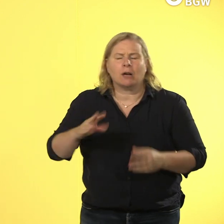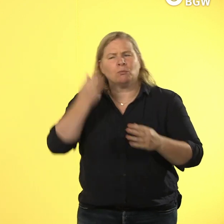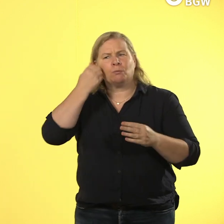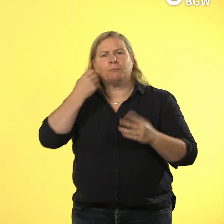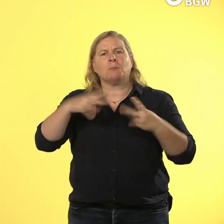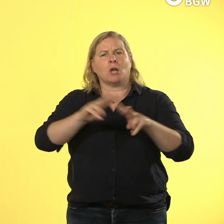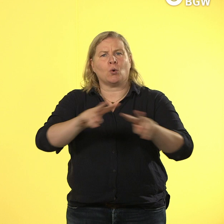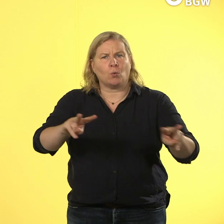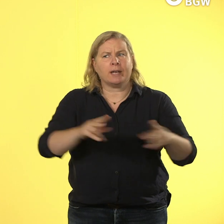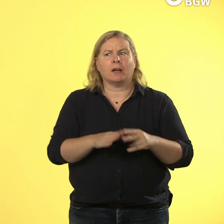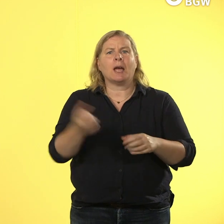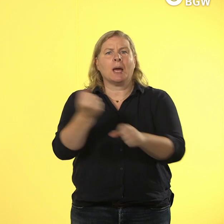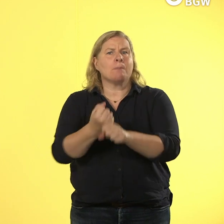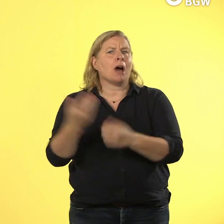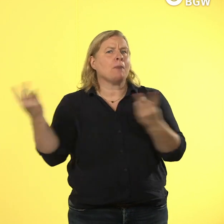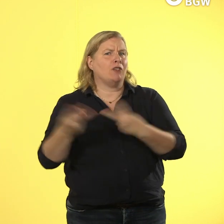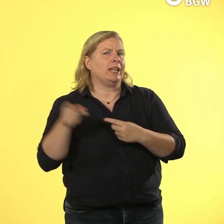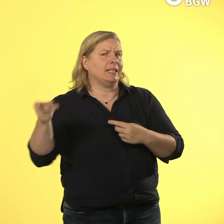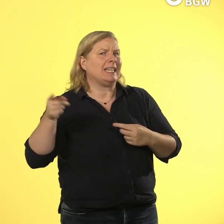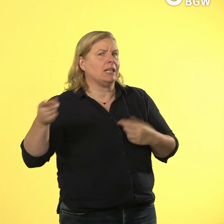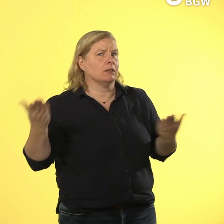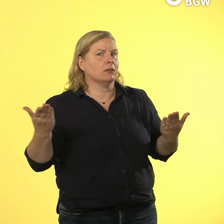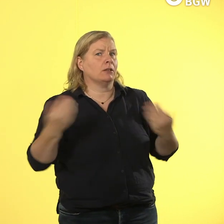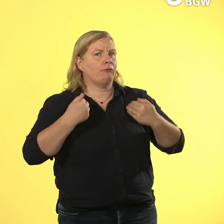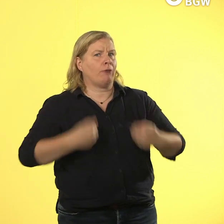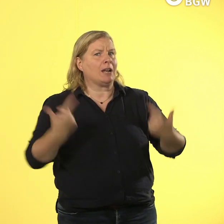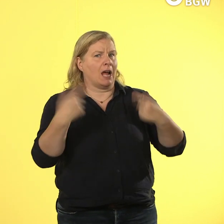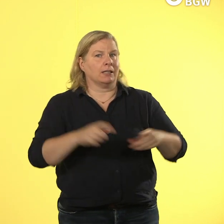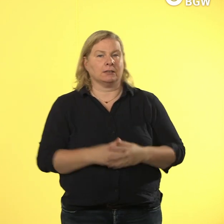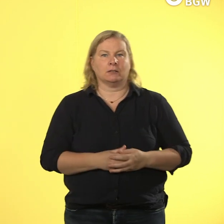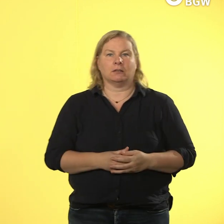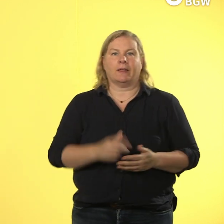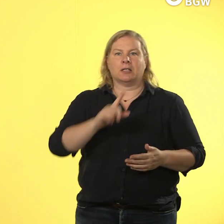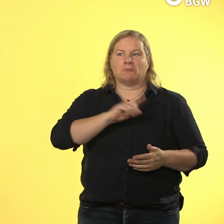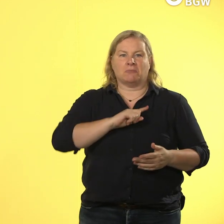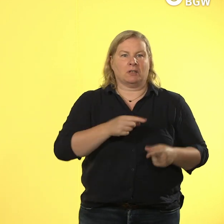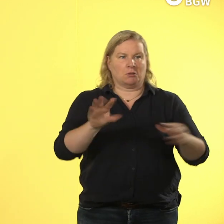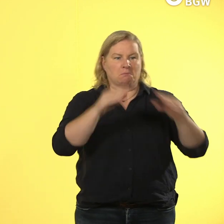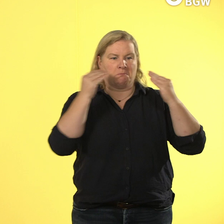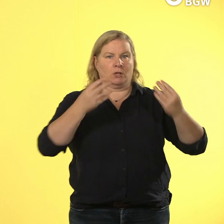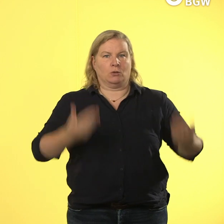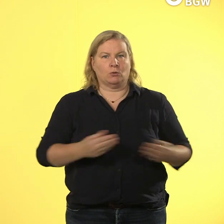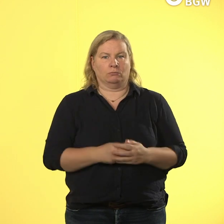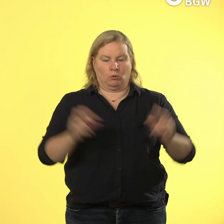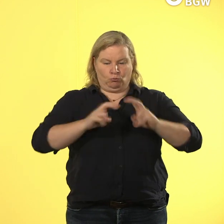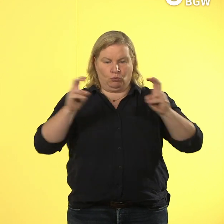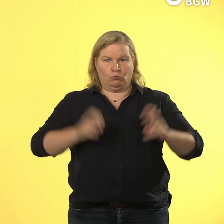Jetzt nehme ich das mit nach Hause, findet das blöd, fühle mich ungerecht behandelt, ich habe doch Recht! Die haben die harten Zeiten nicht miterlebt.